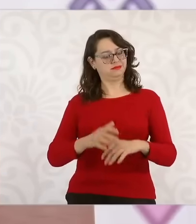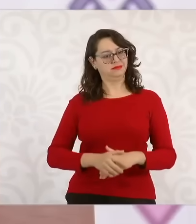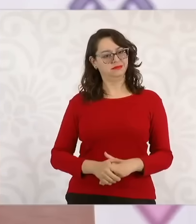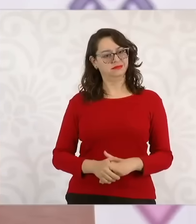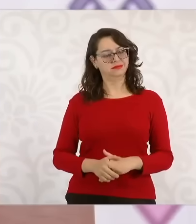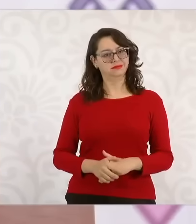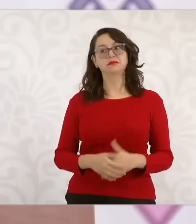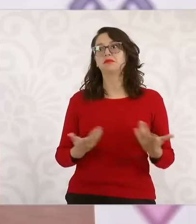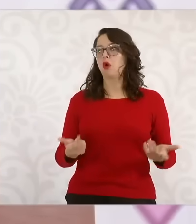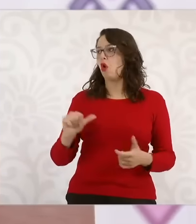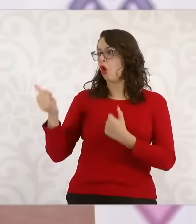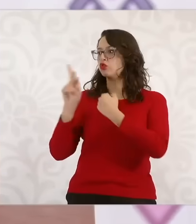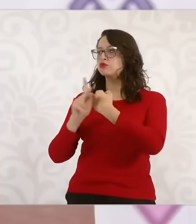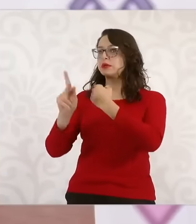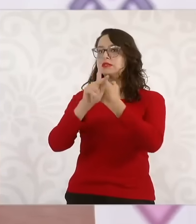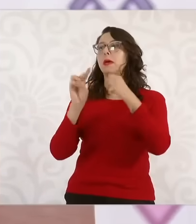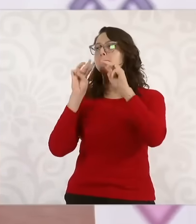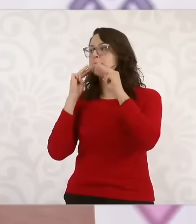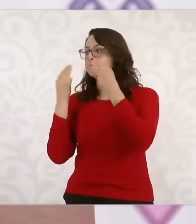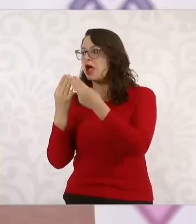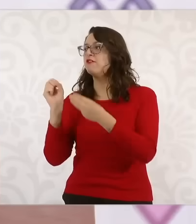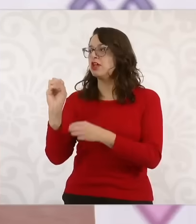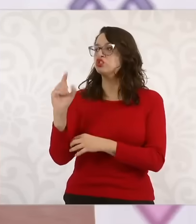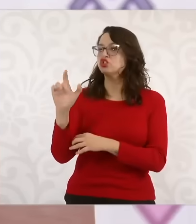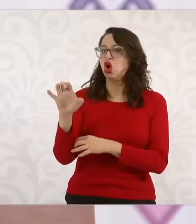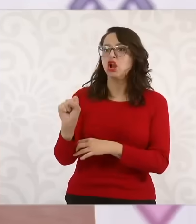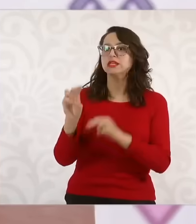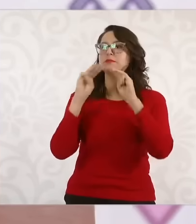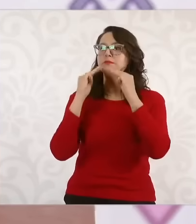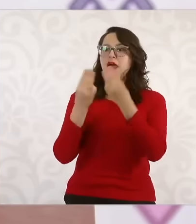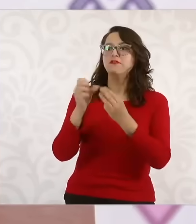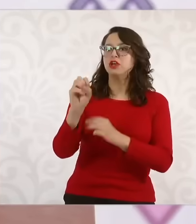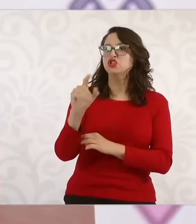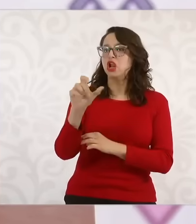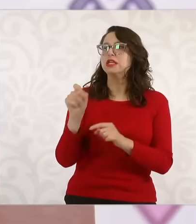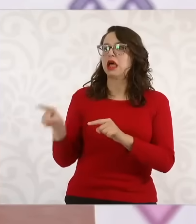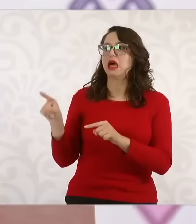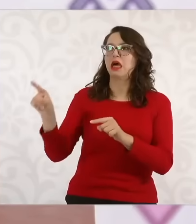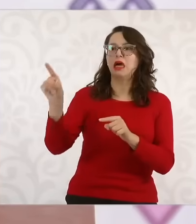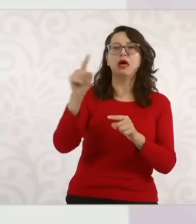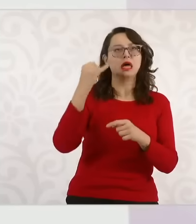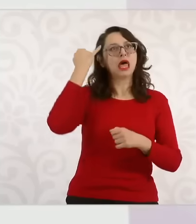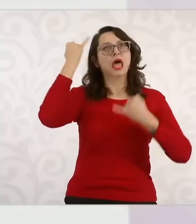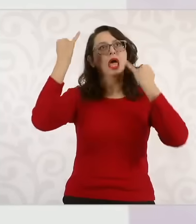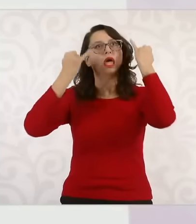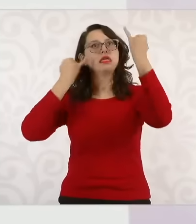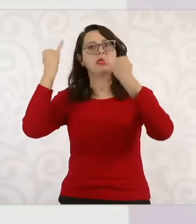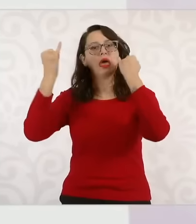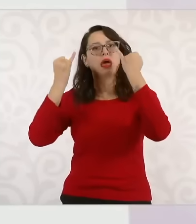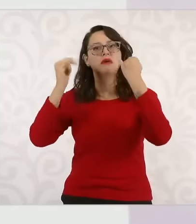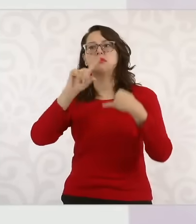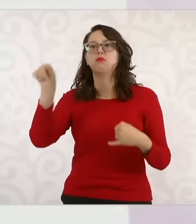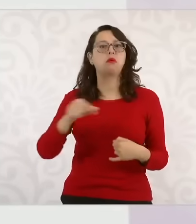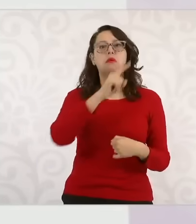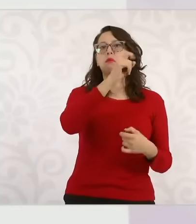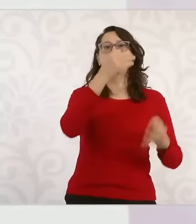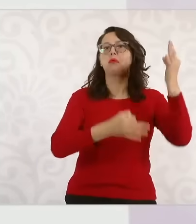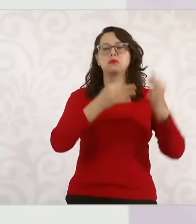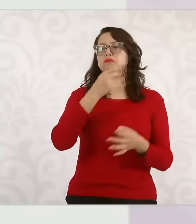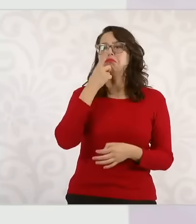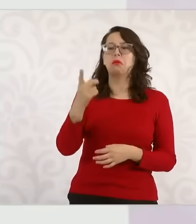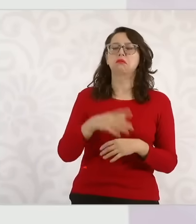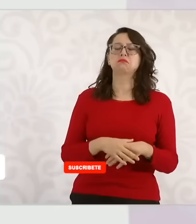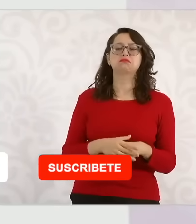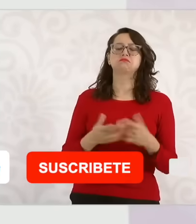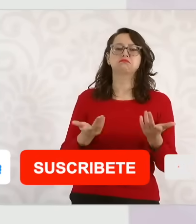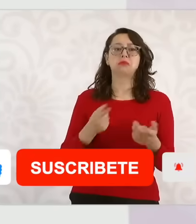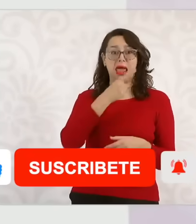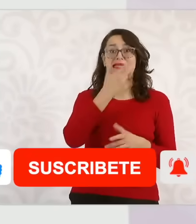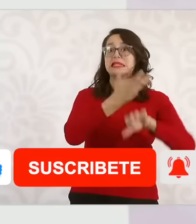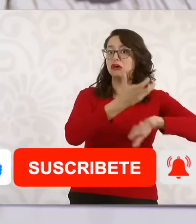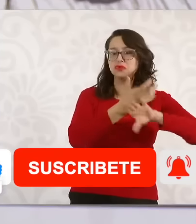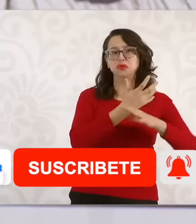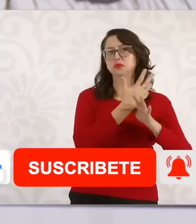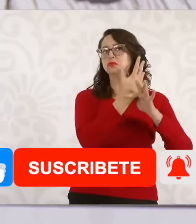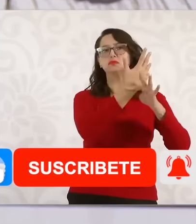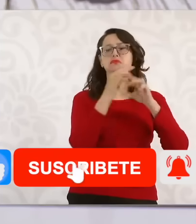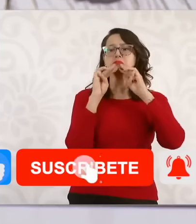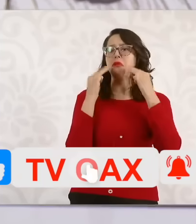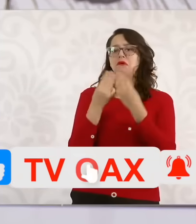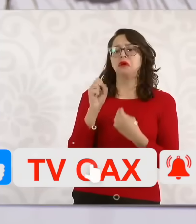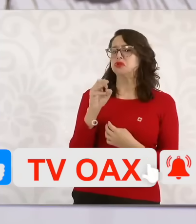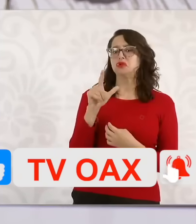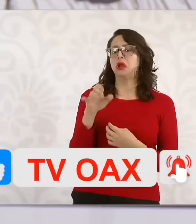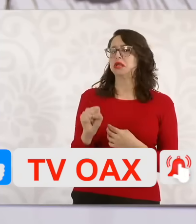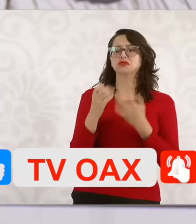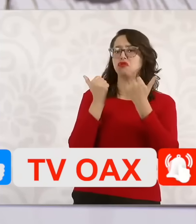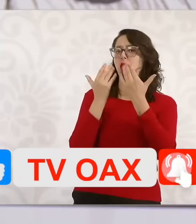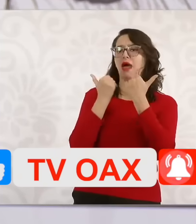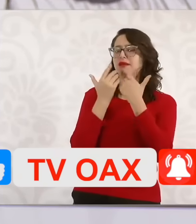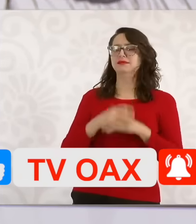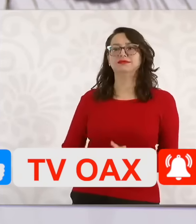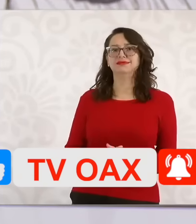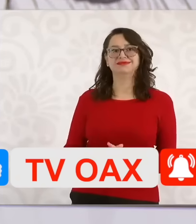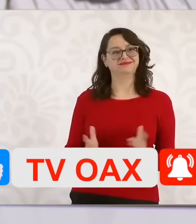no de Estados Unidos. No se puede estar de acuerdo con eso. Repito, independientemente su posición.